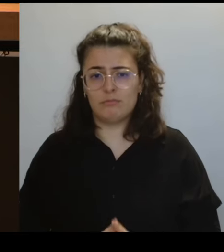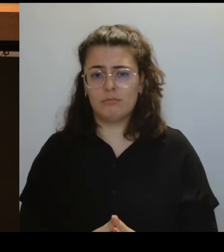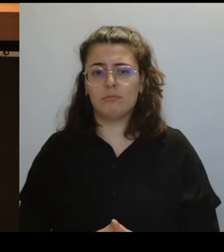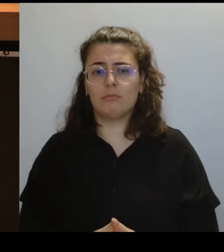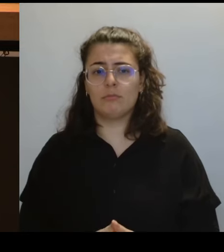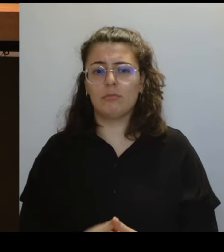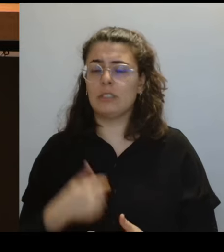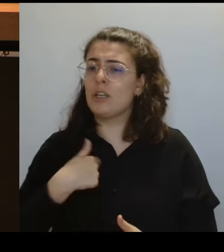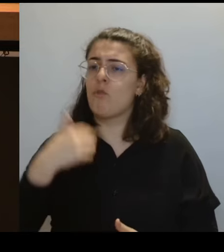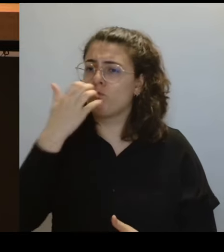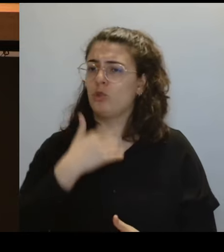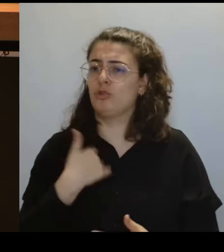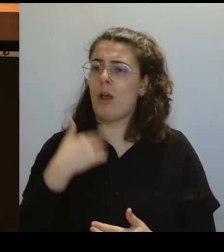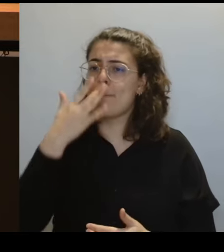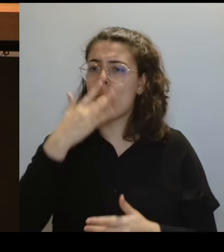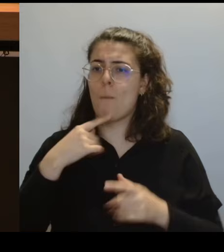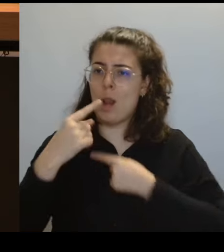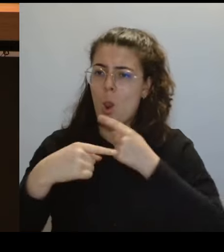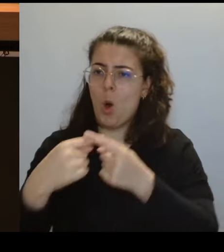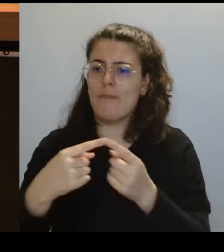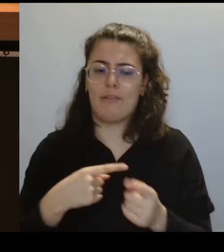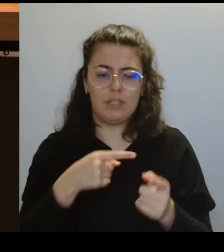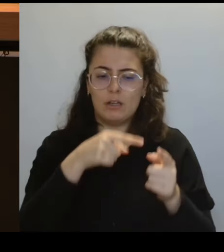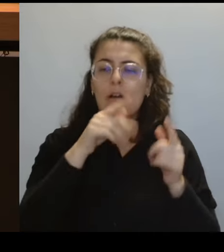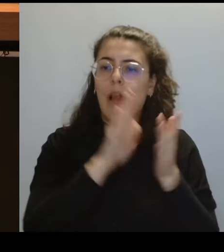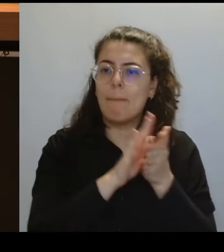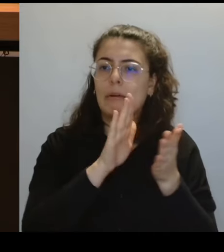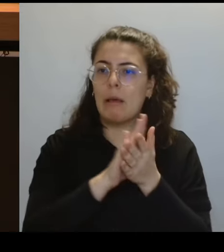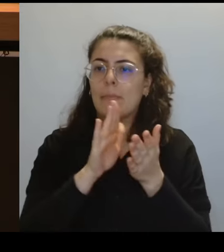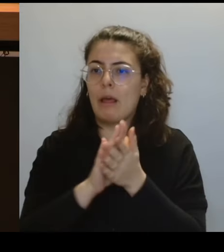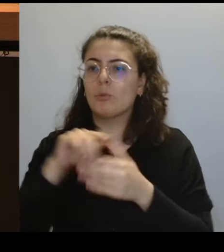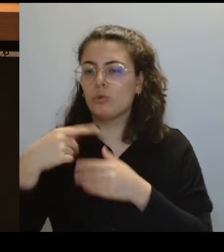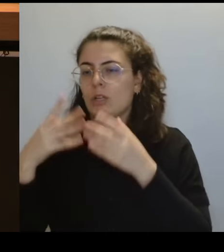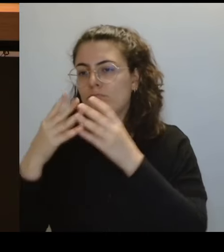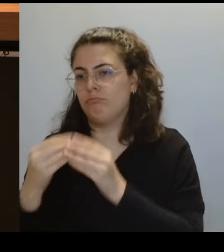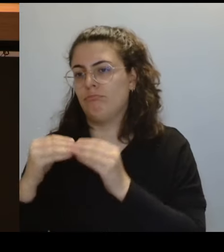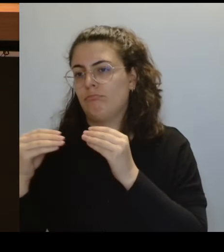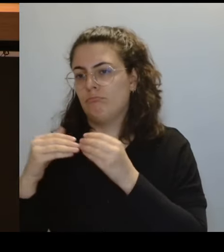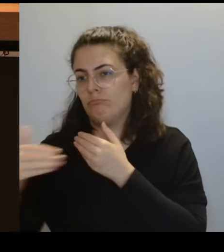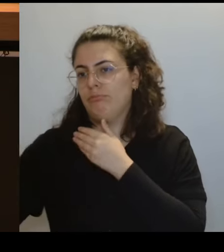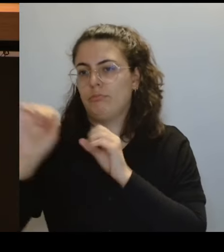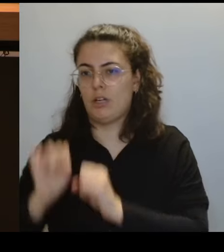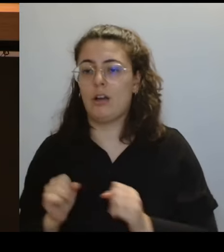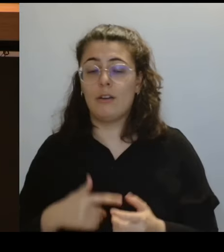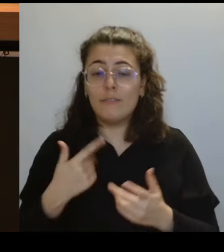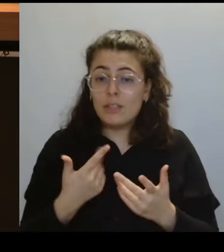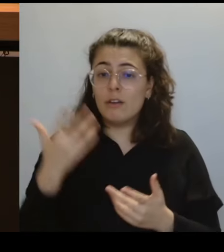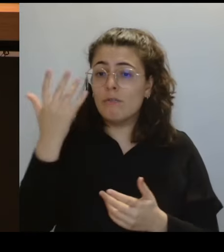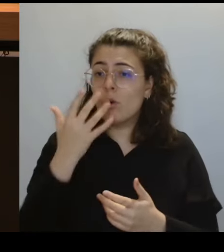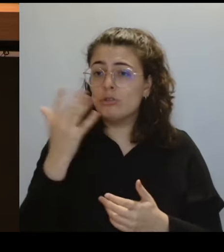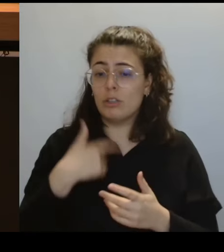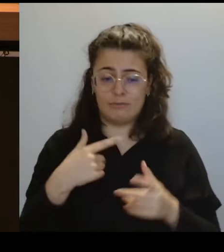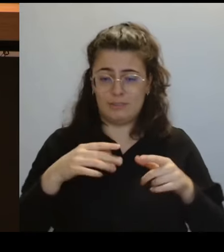wirklich funktioniert, weil was nicht sein kann, dass dann wieder Menschen mit wenig Geld 60 € Strafe zahlen müssen, weil irgendwas